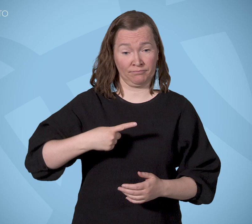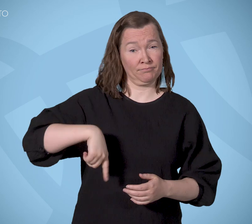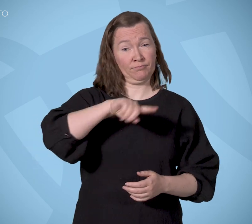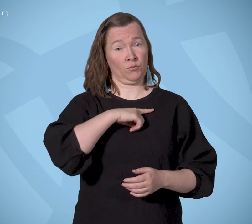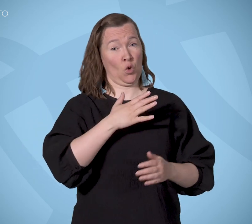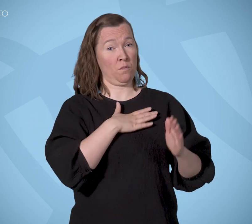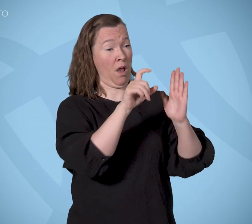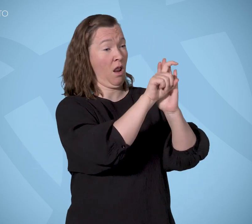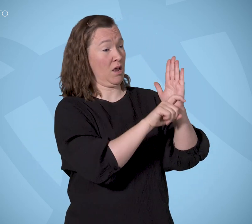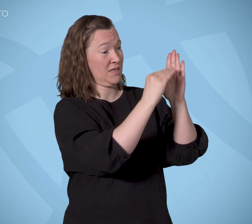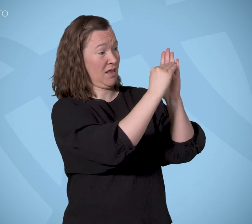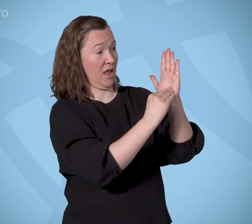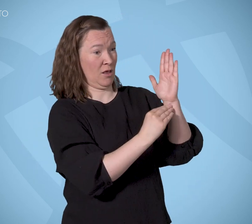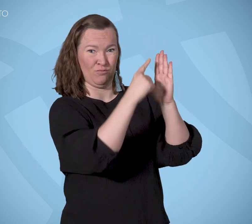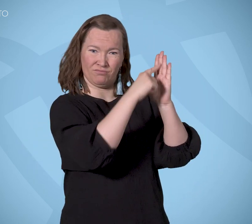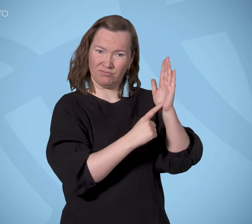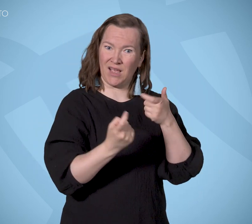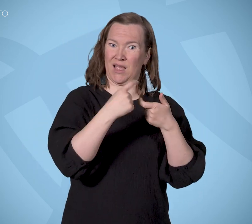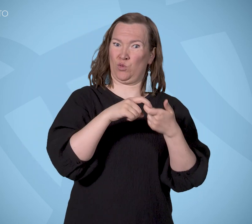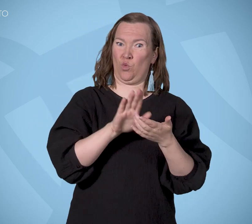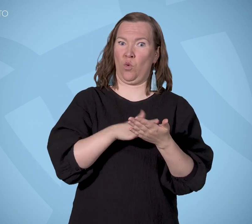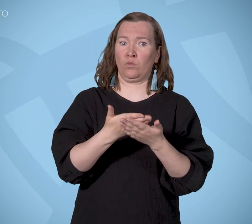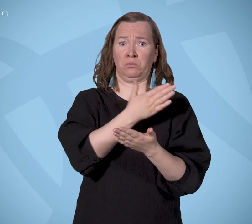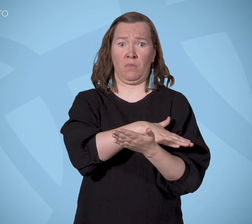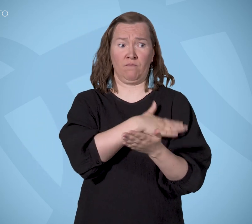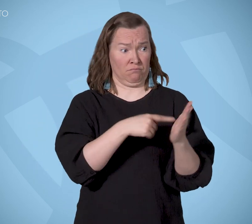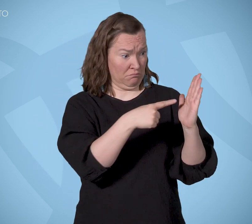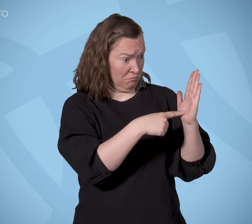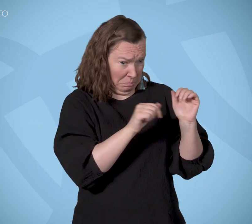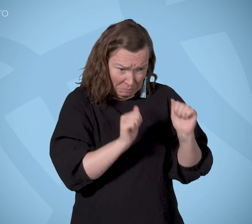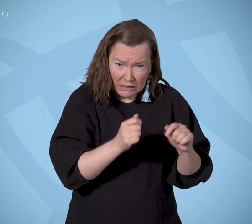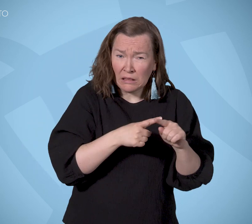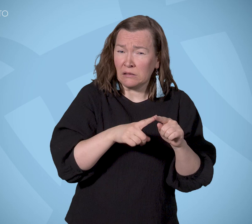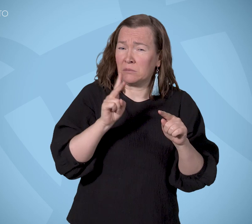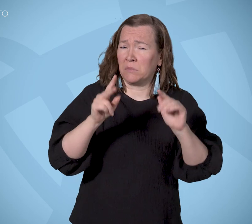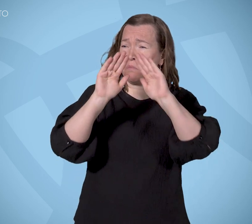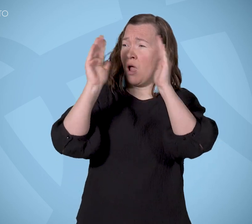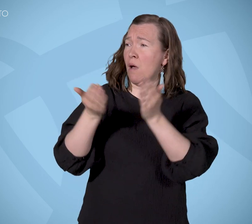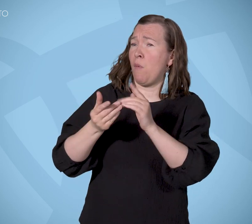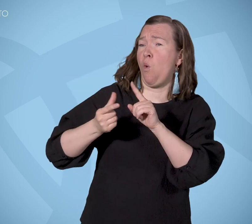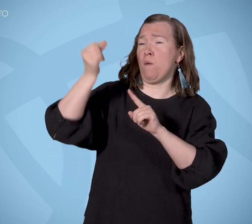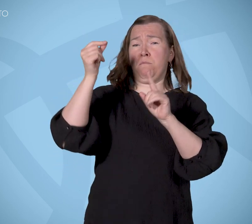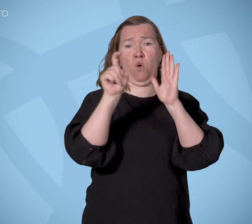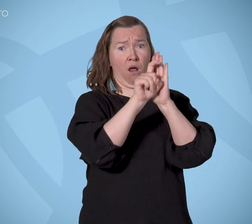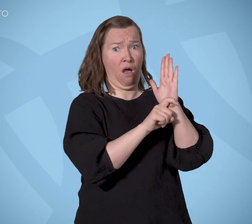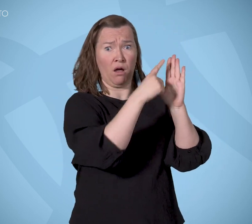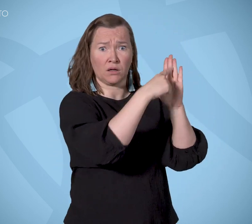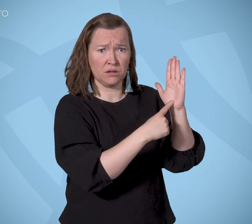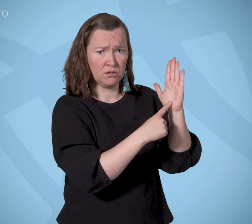Tulkkauspalvelua koskevan lainsäädäntömme pitäisi olla maailman huippua.